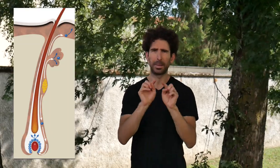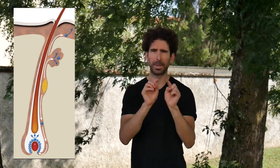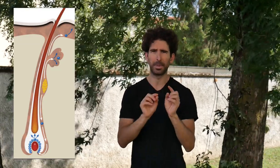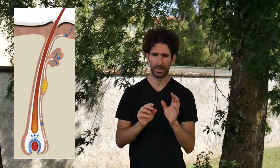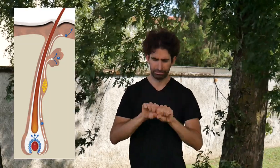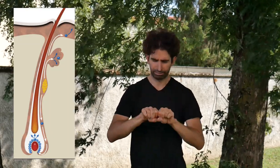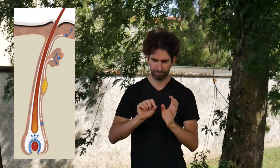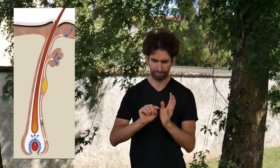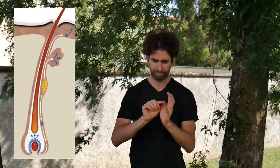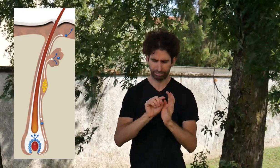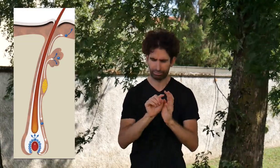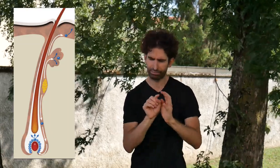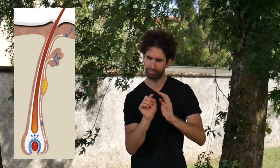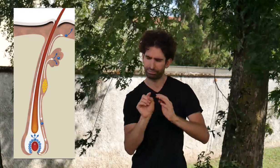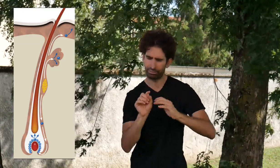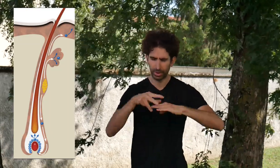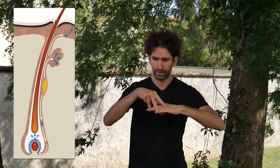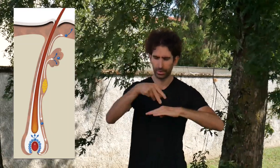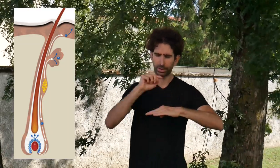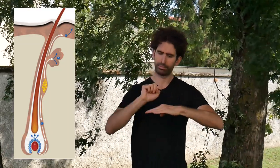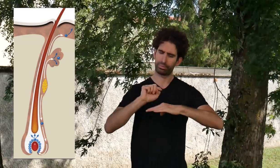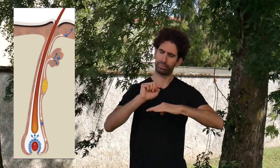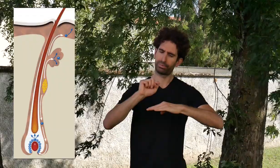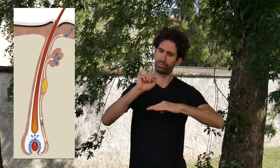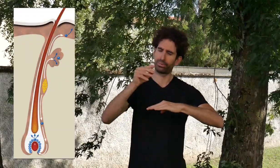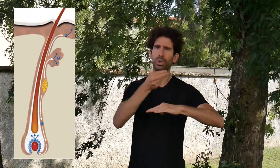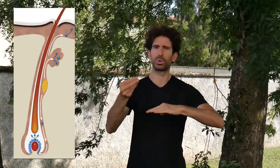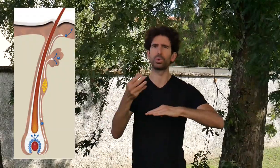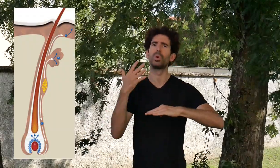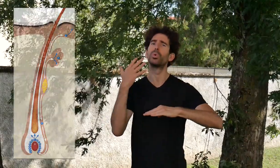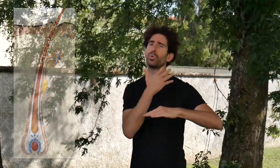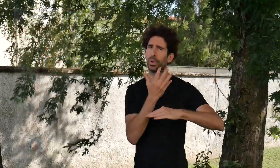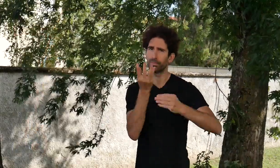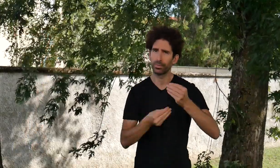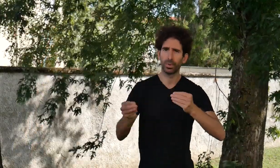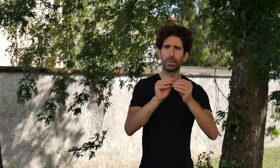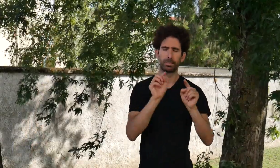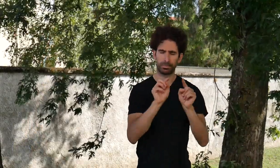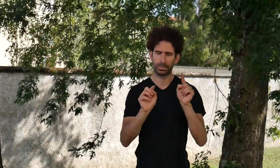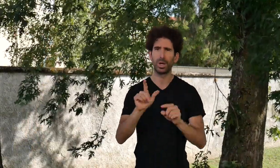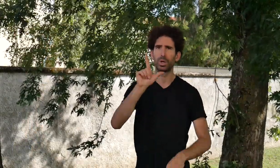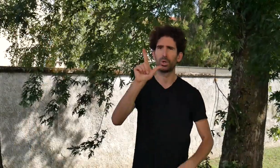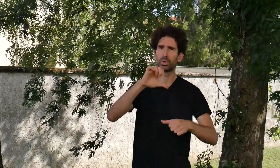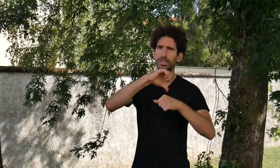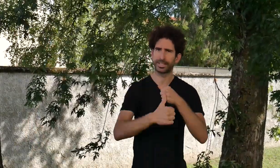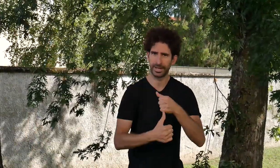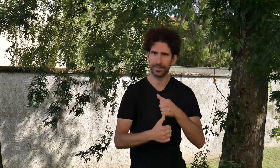Celles-ci fabriquent la mélanine qui se propage dans le cheveu et lui donne sa couleur. De plus, il y a deux types de mélanine.